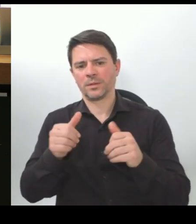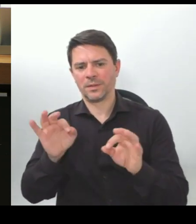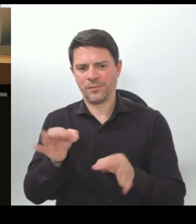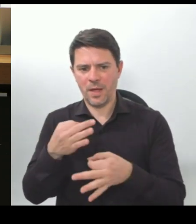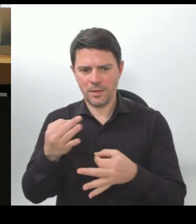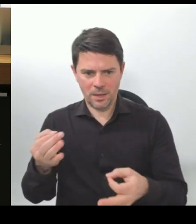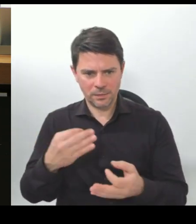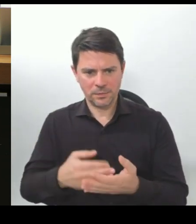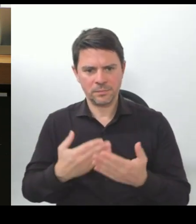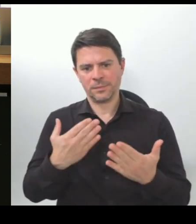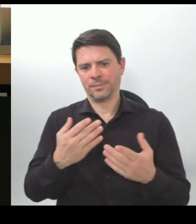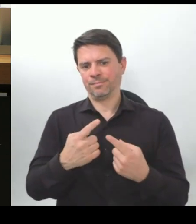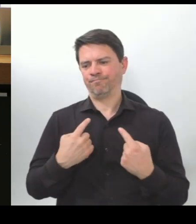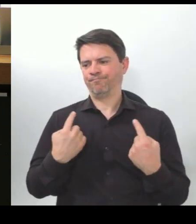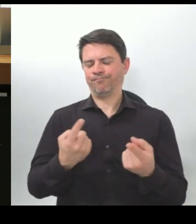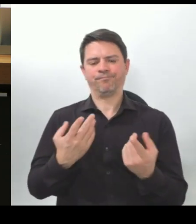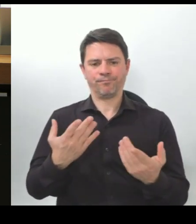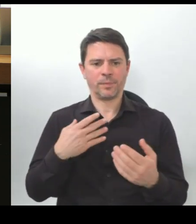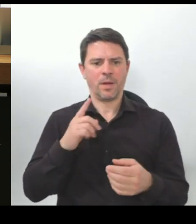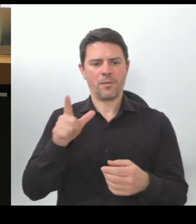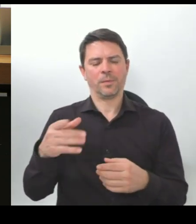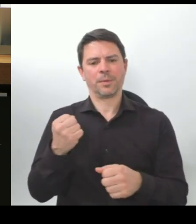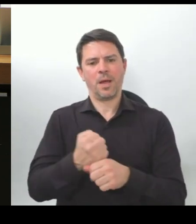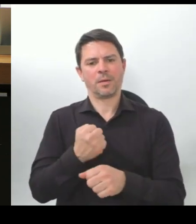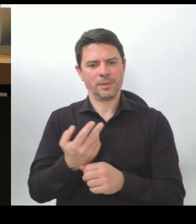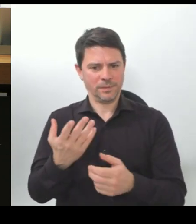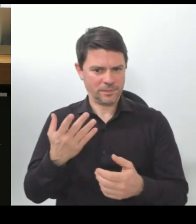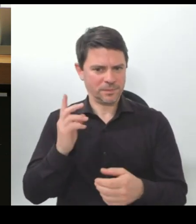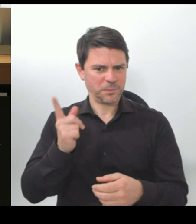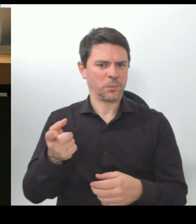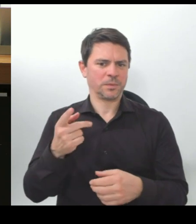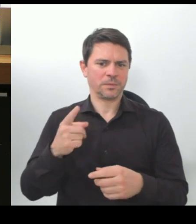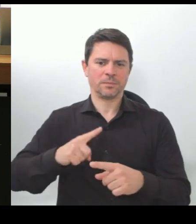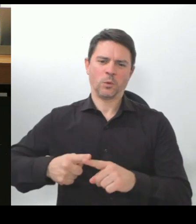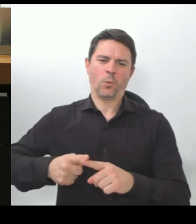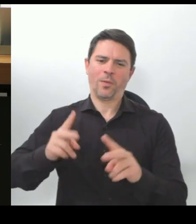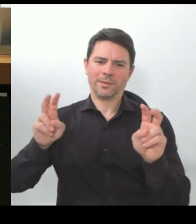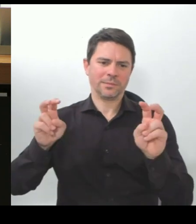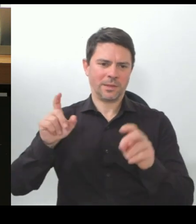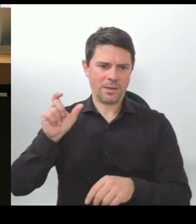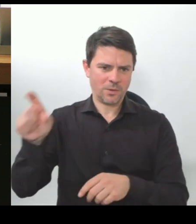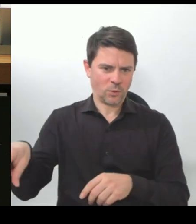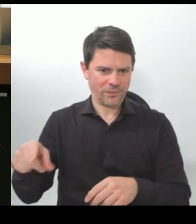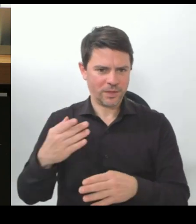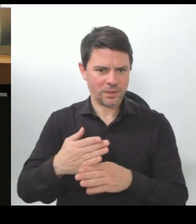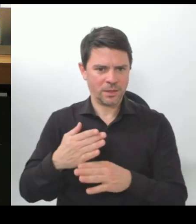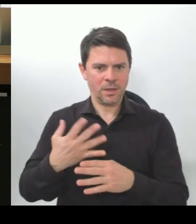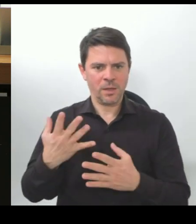den wir jetzt hier vorliegen haben, etwas zu machen nämlich hier so eine Rolle rückwärts, nämlich in der Debatte, wie es